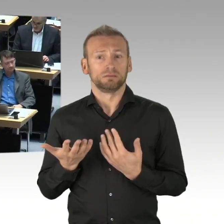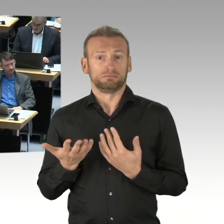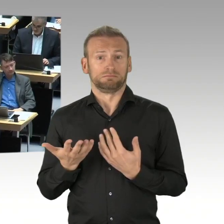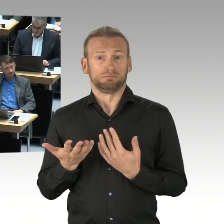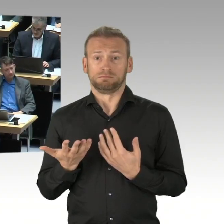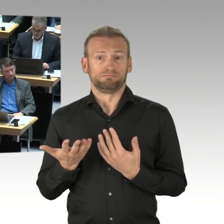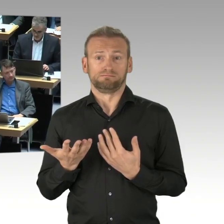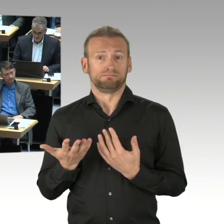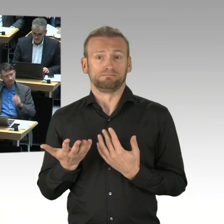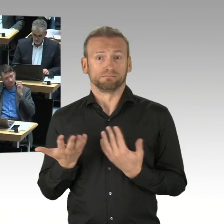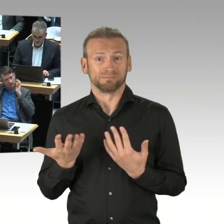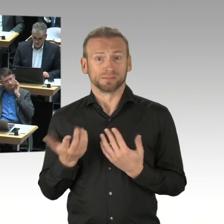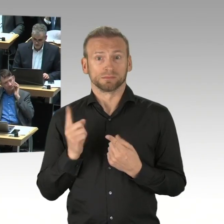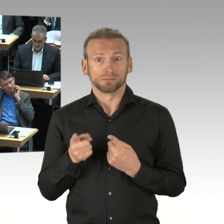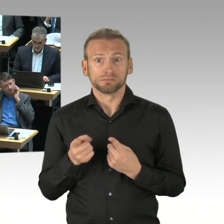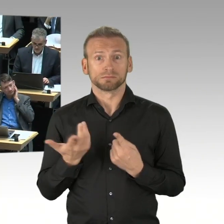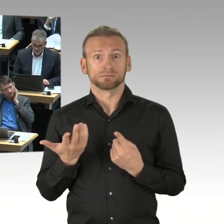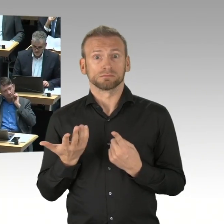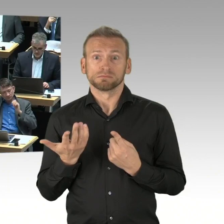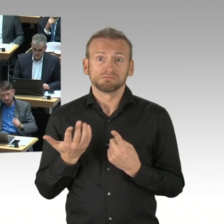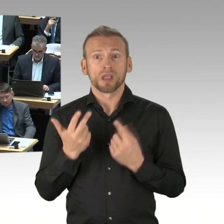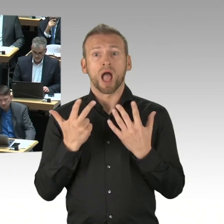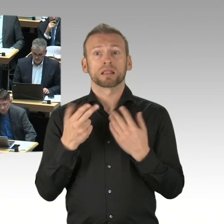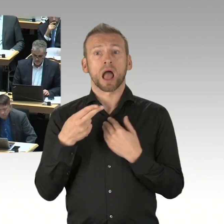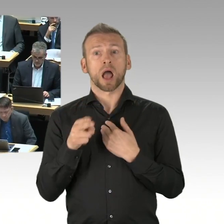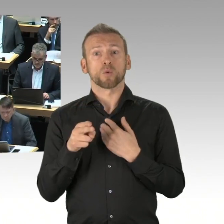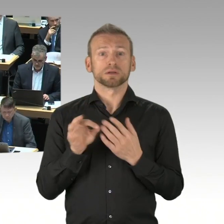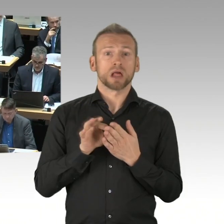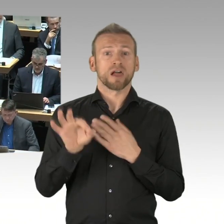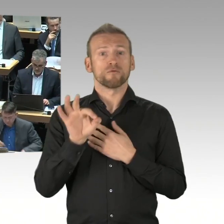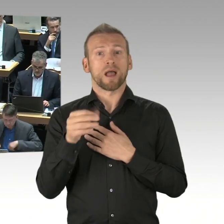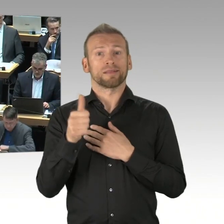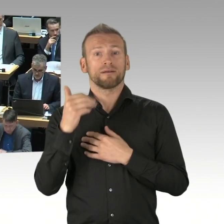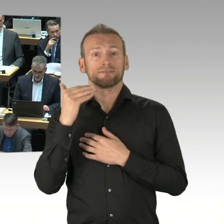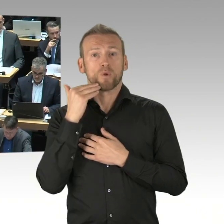was treibt denn eigentlich die Kosten so beim Neubau? Wir sind ja hier das Höchststeuerland Deutschland.